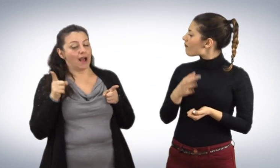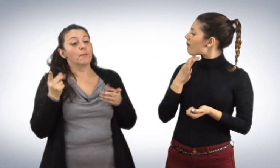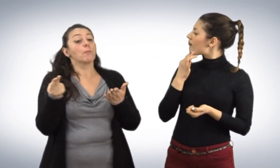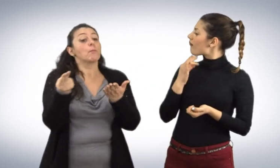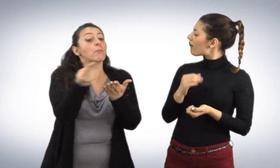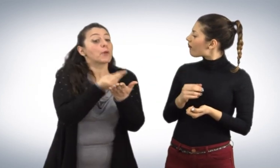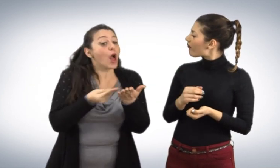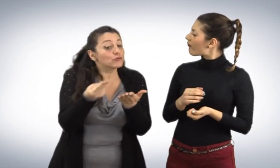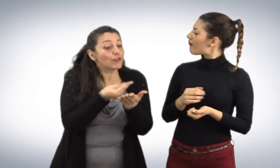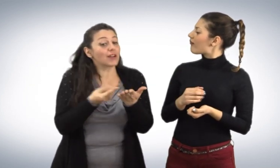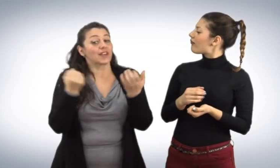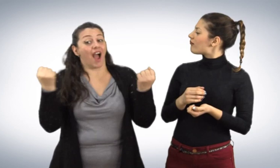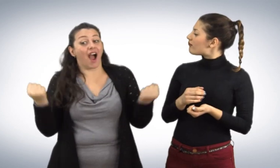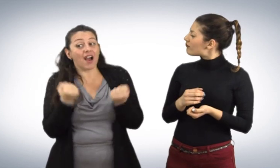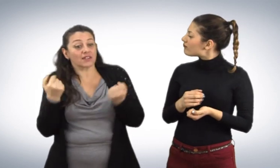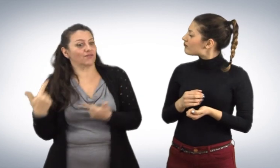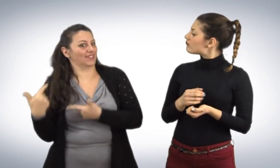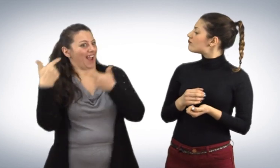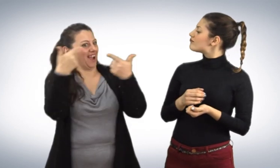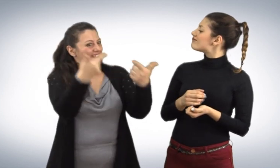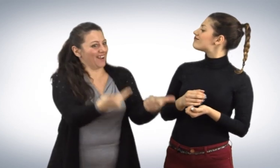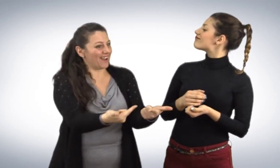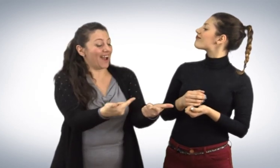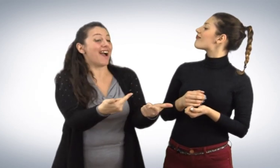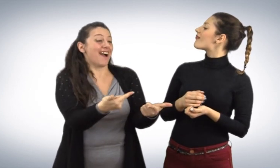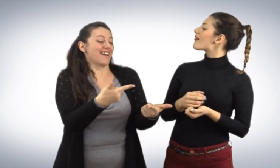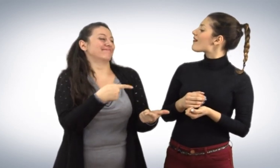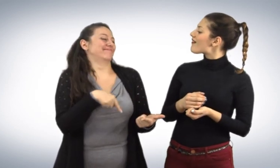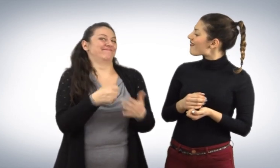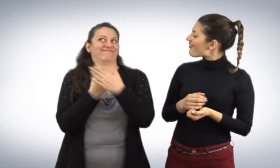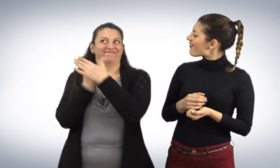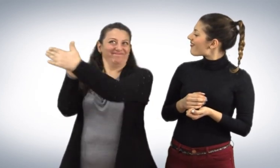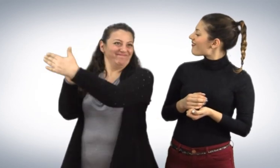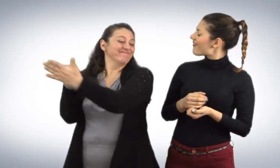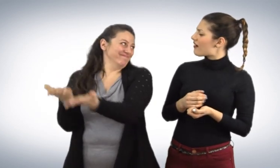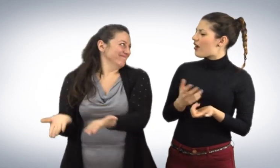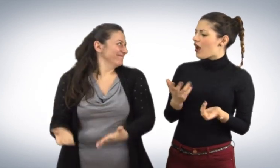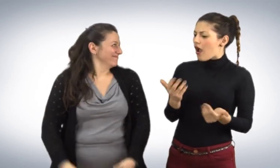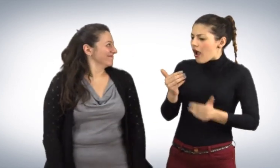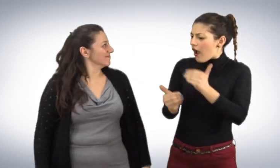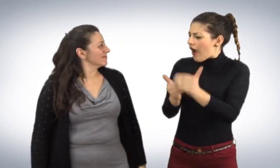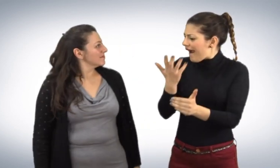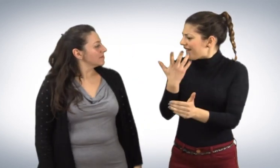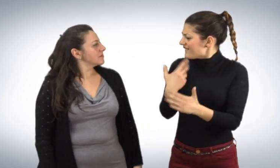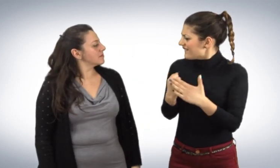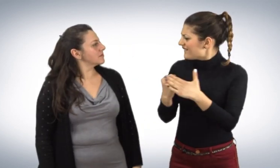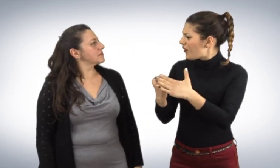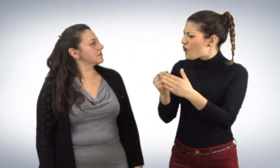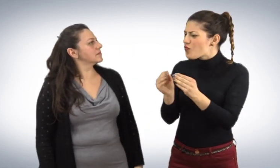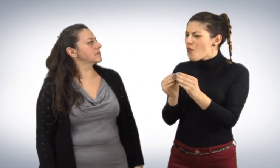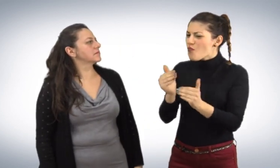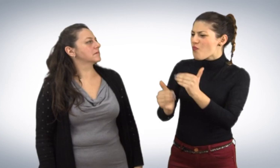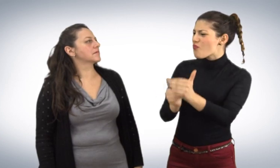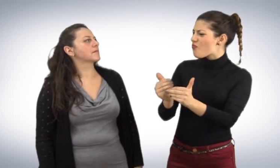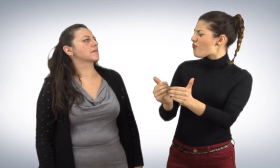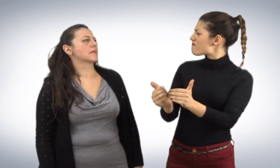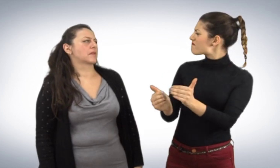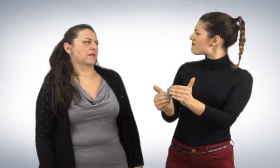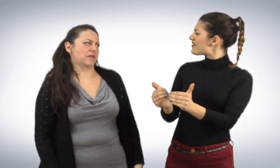a difesa dei diritti civili e culturali delle persone sorde. Per questo sosteniamo l'ENS Come si aderisce alla donazione del 5x1000 per sostenere l'ENS?